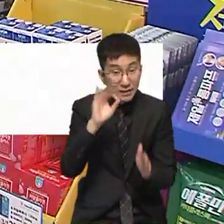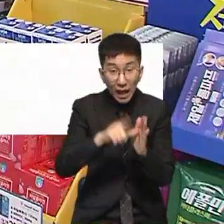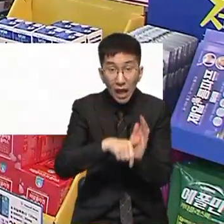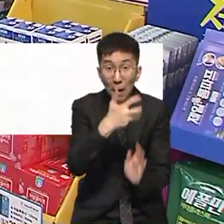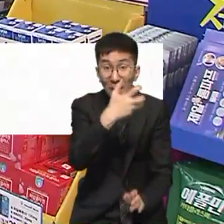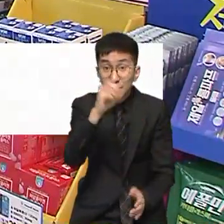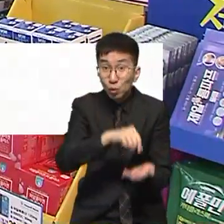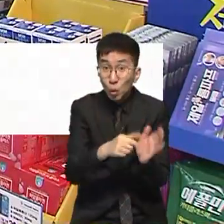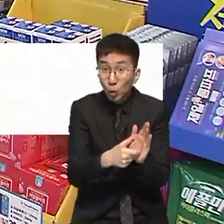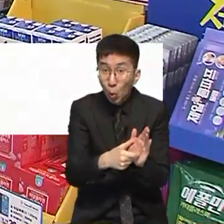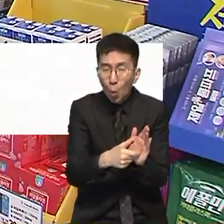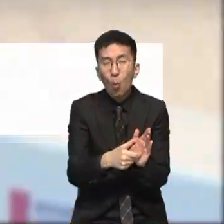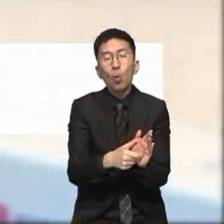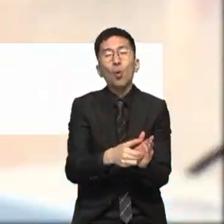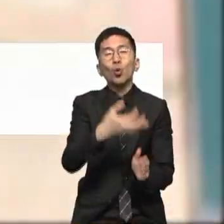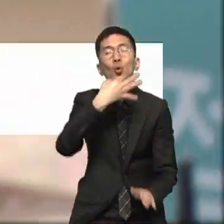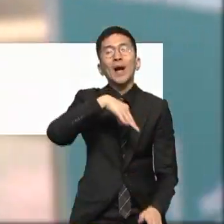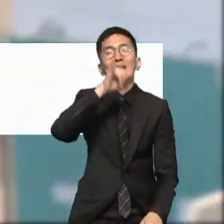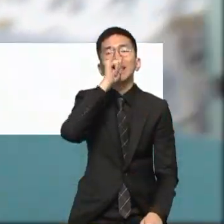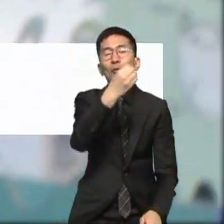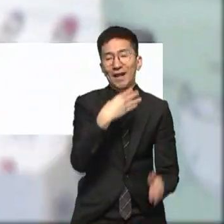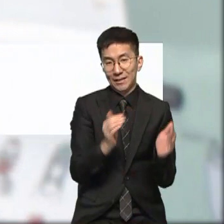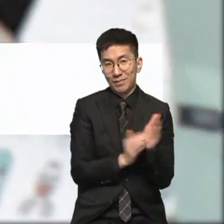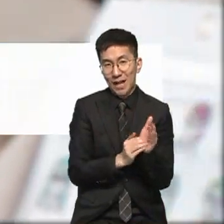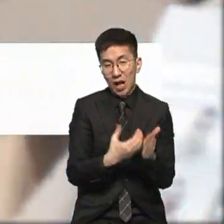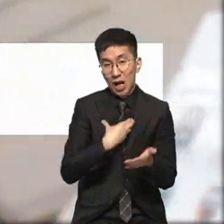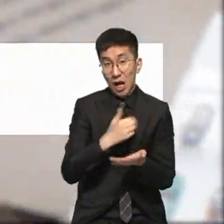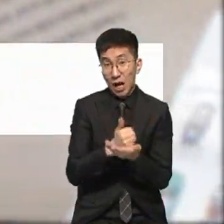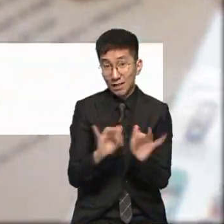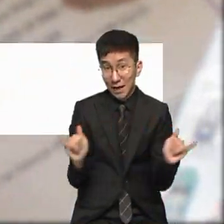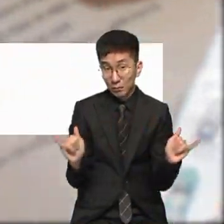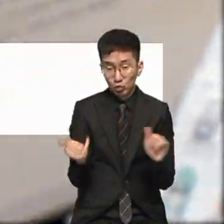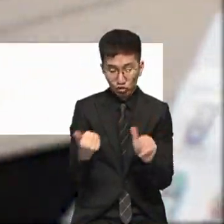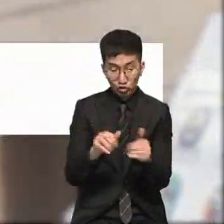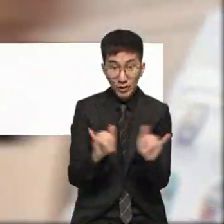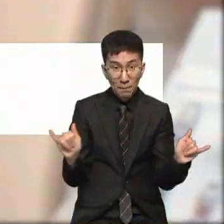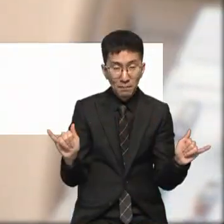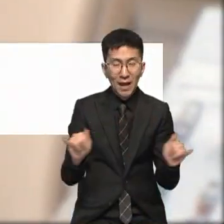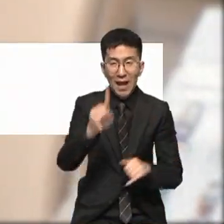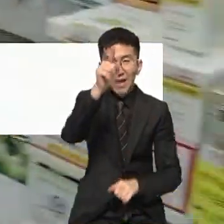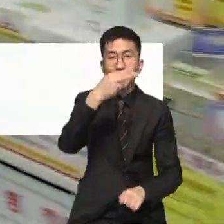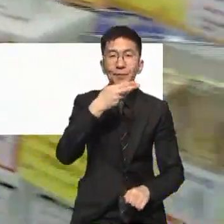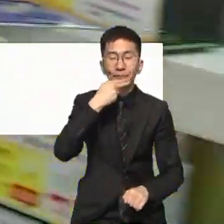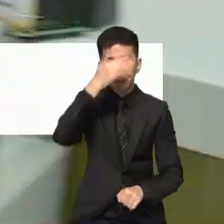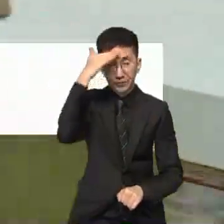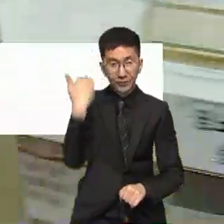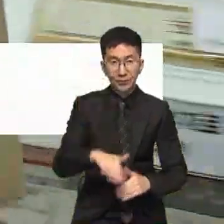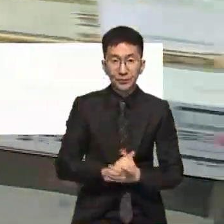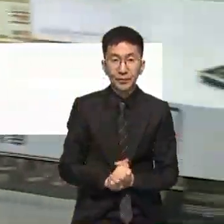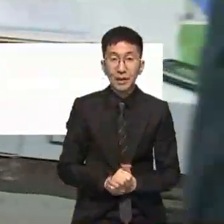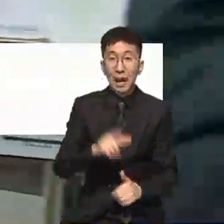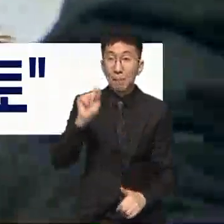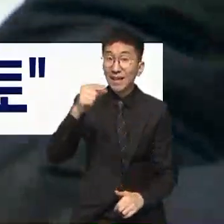증상이 호전됐습니다. 위중증이나 사망으로 악화한 사례는 없었습니다. 1만 1천 명분이 내일 추가로 국내에